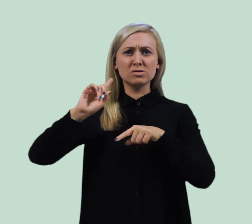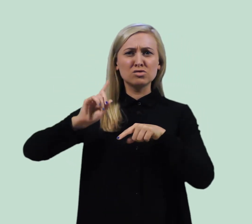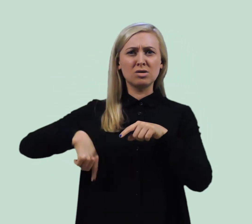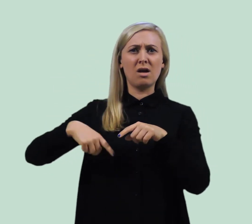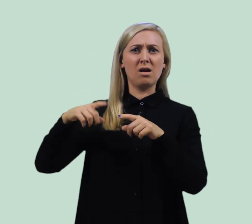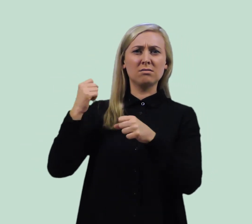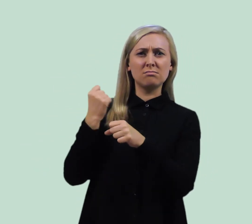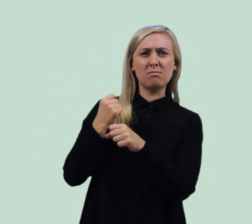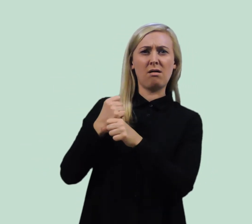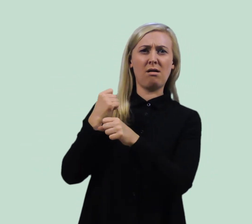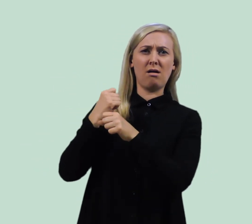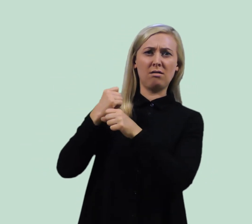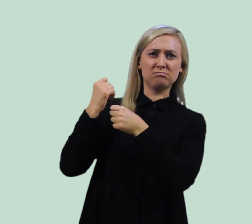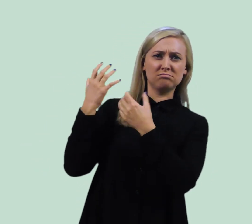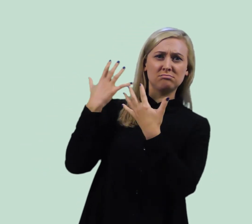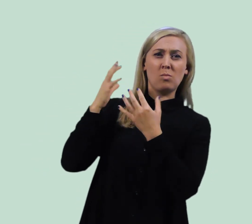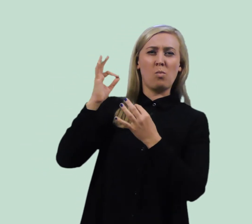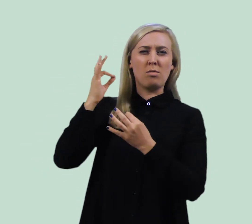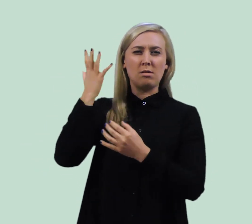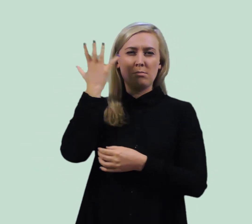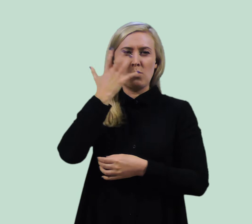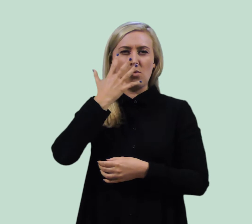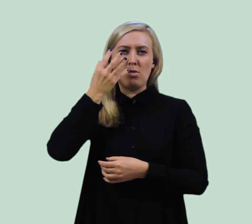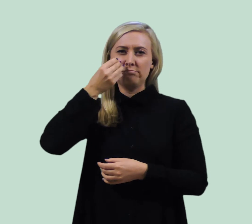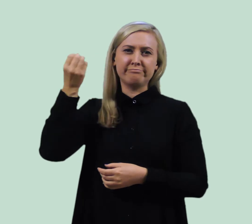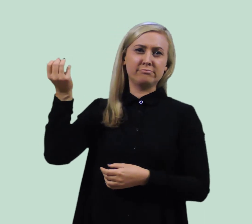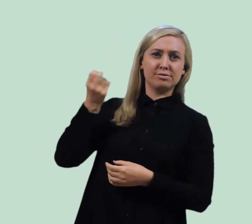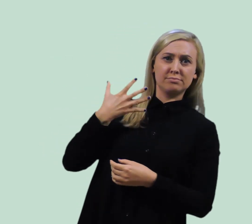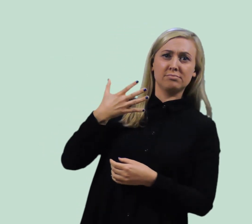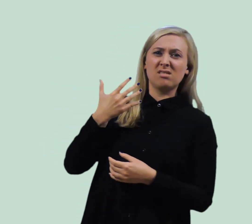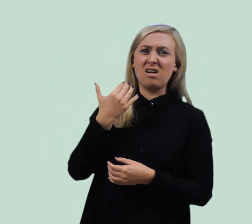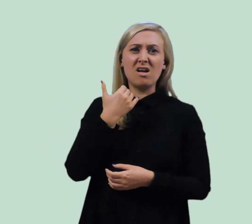schlechtreden, bloßstellen,